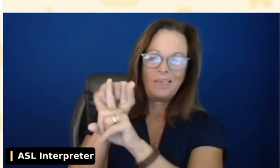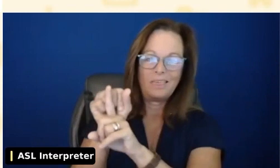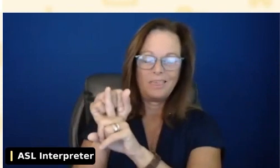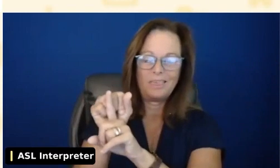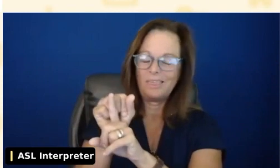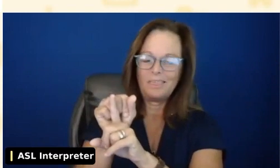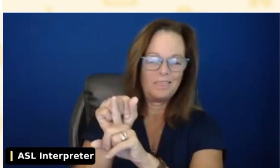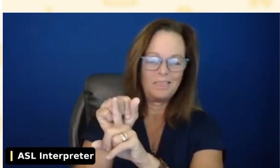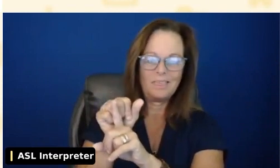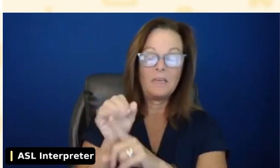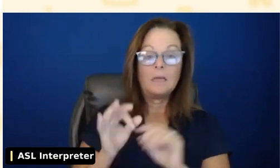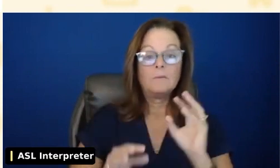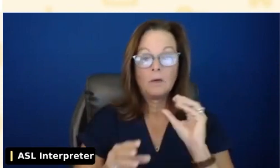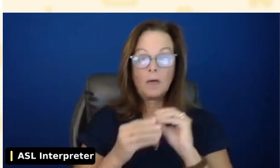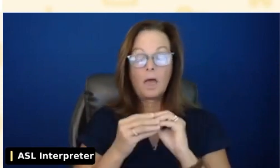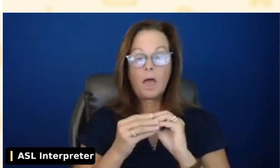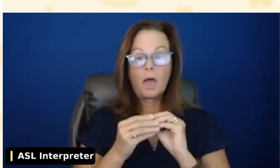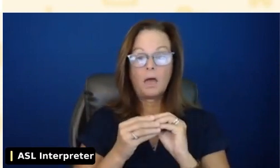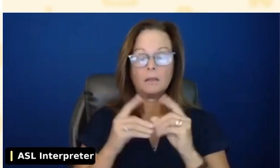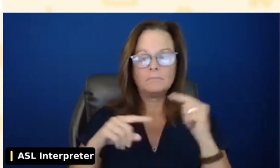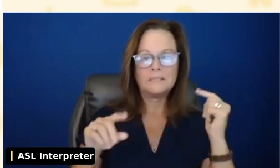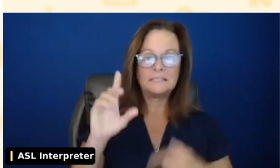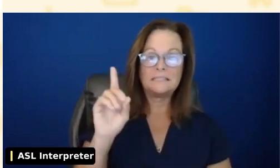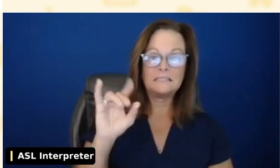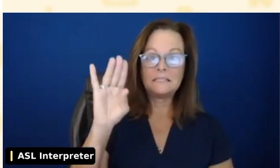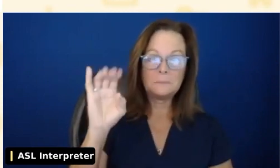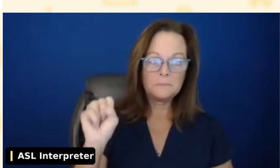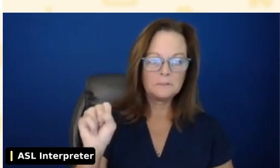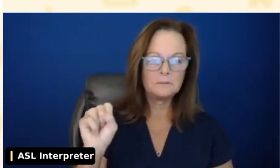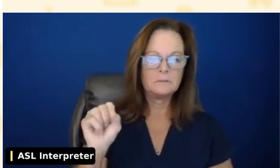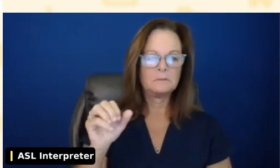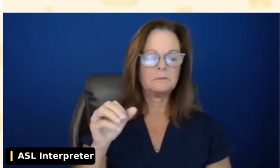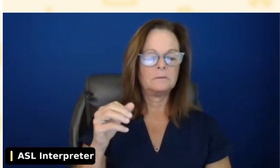Si agregan muchos divs o divs anidados... se puede hacer